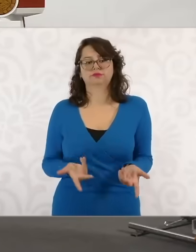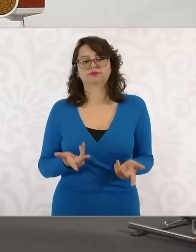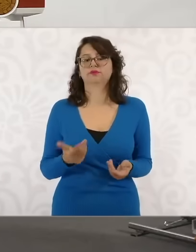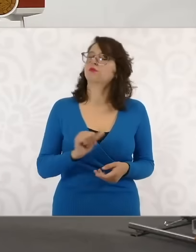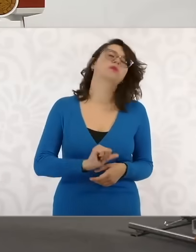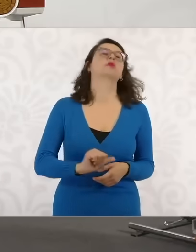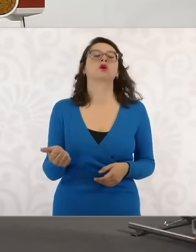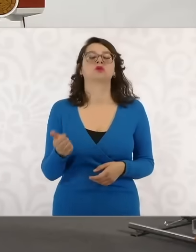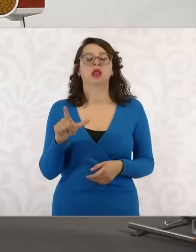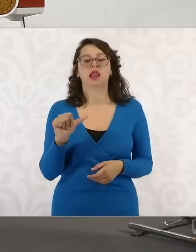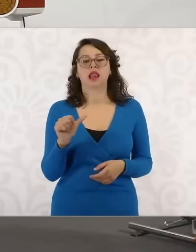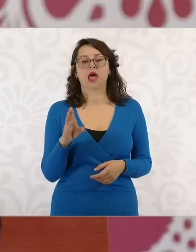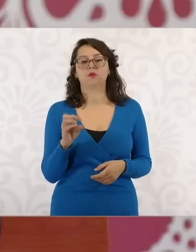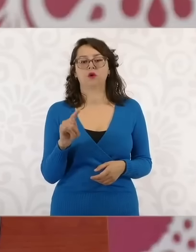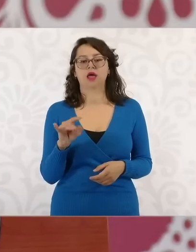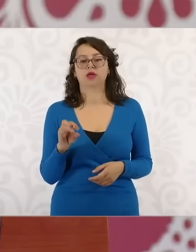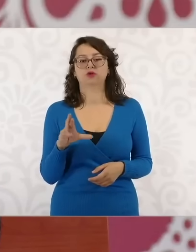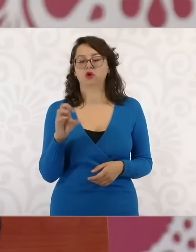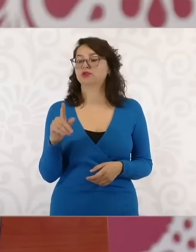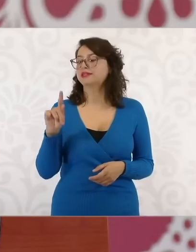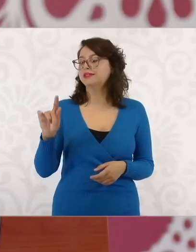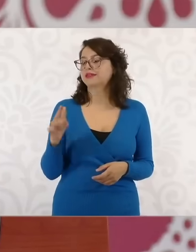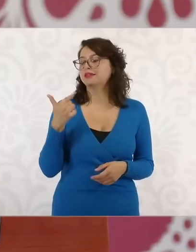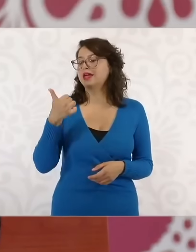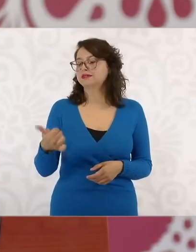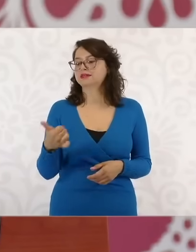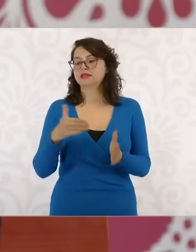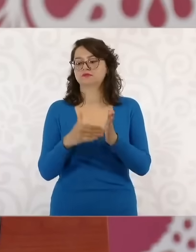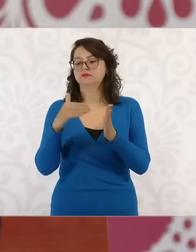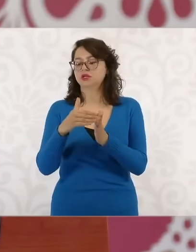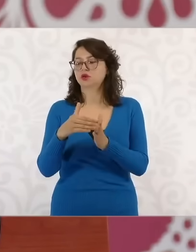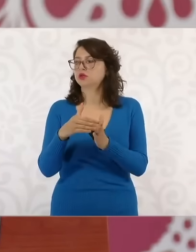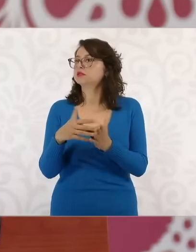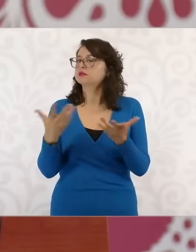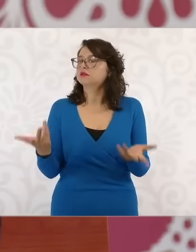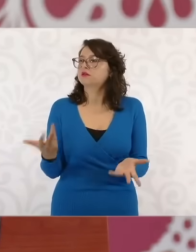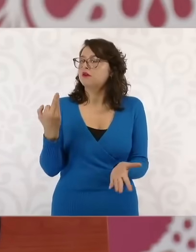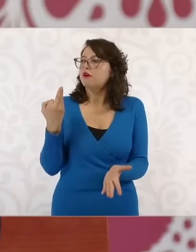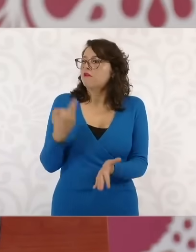hemos pedido muchísimo, 76 millones de piezas, 12 millones de ellas, muchísimas, de batalla no